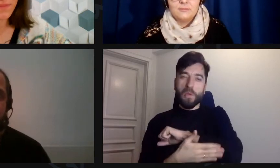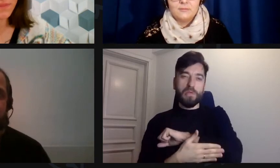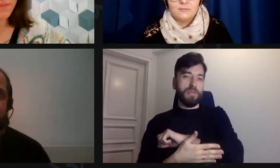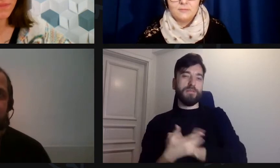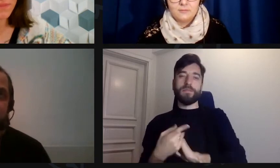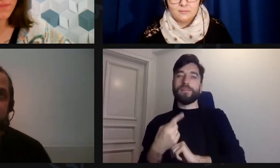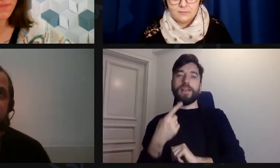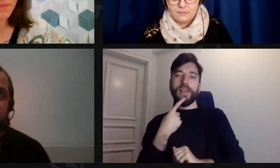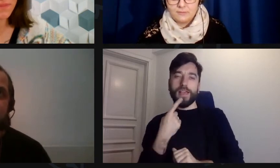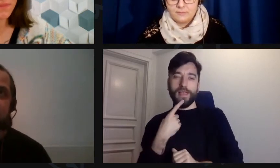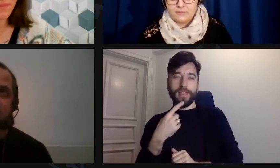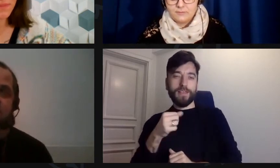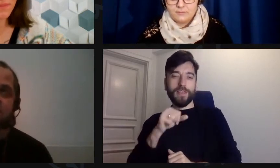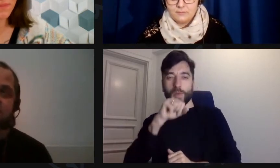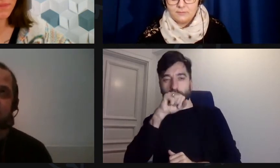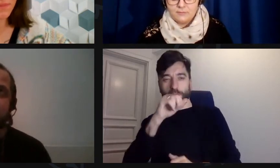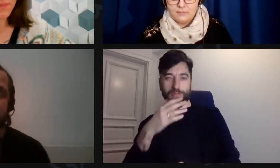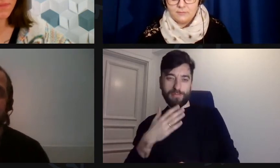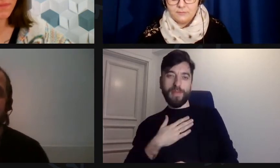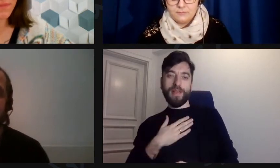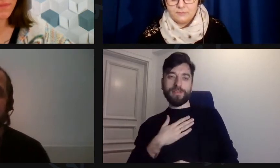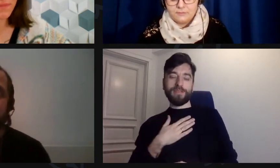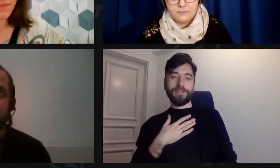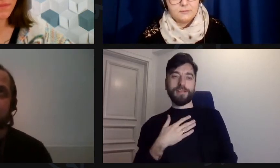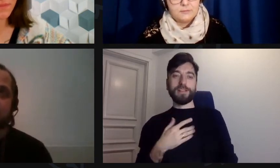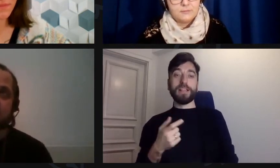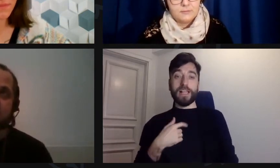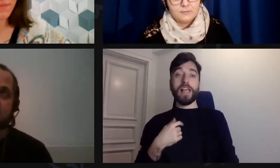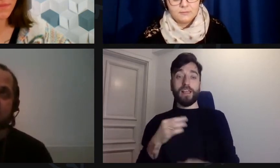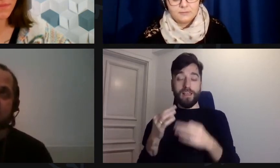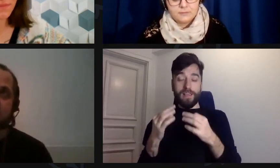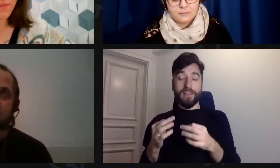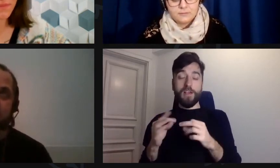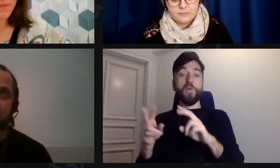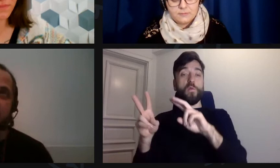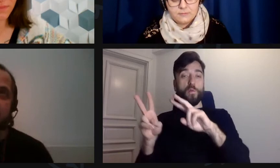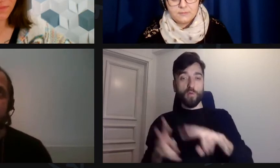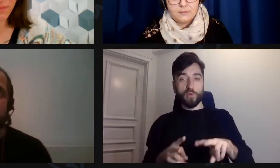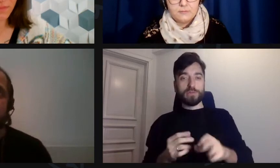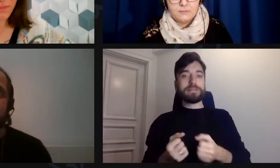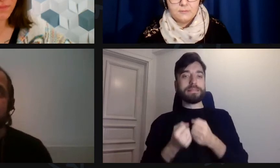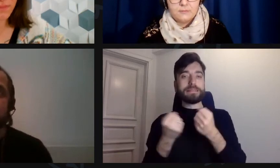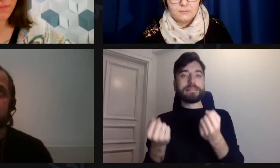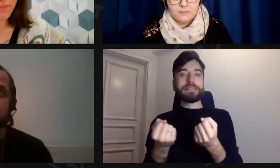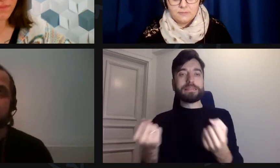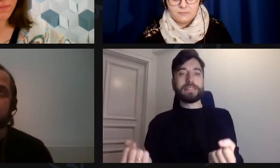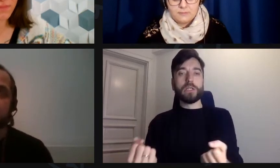Ja w tej chwili wróciłem do takich działań Polsko-Niemieckich.